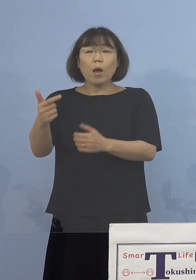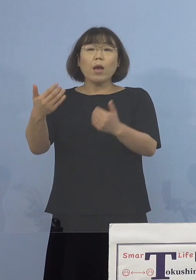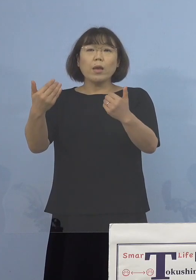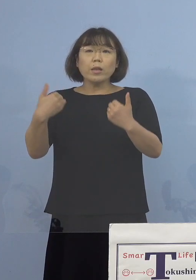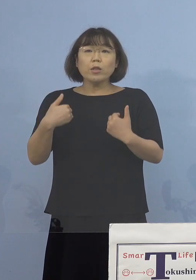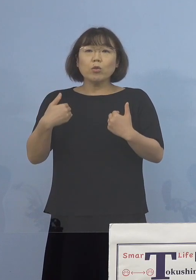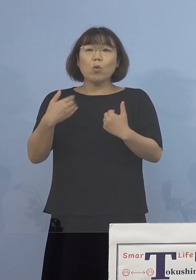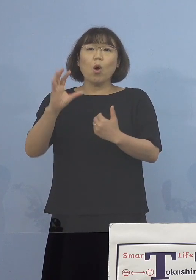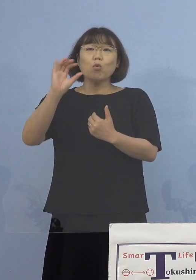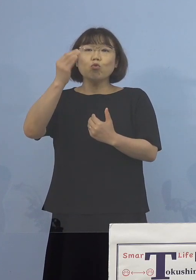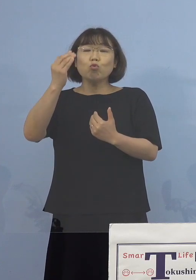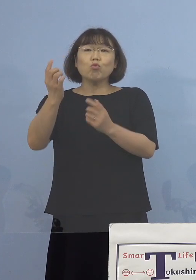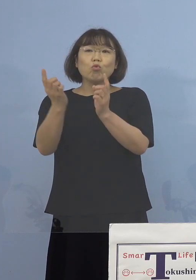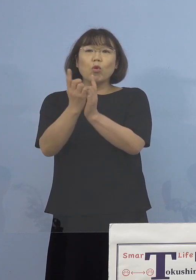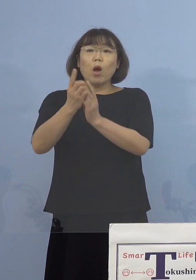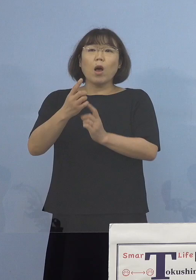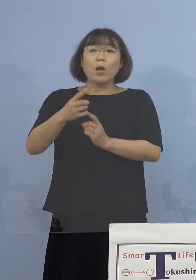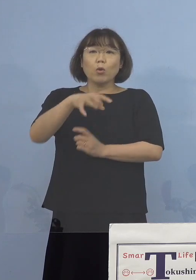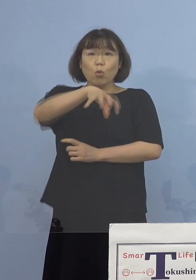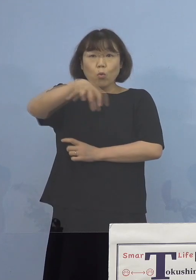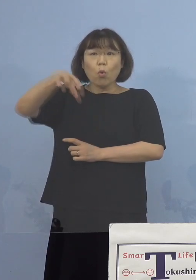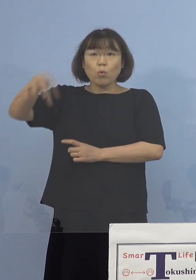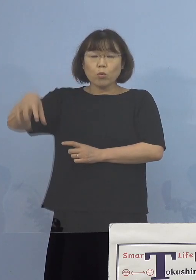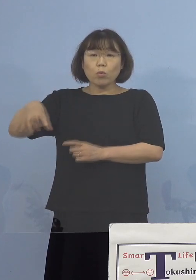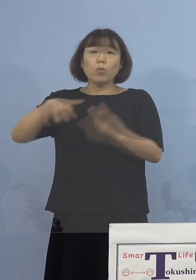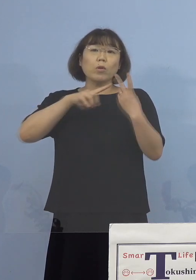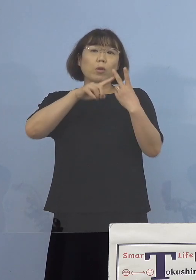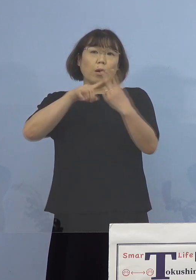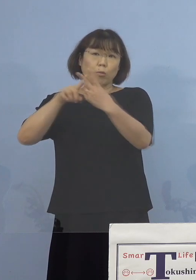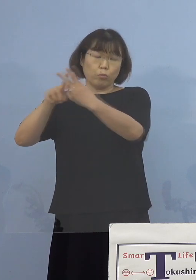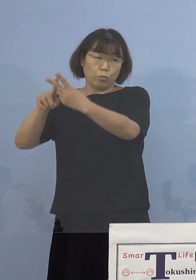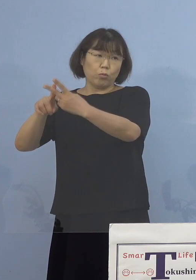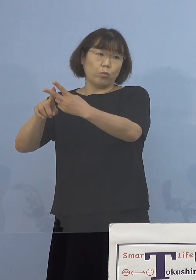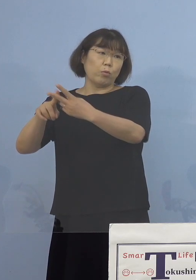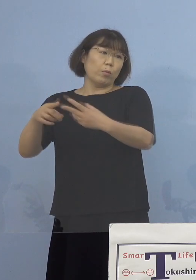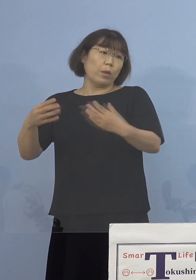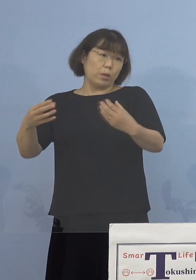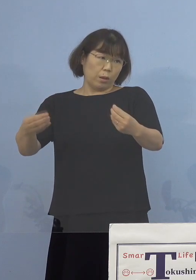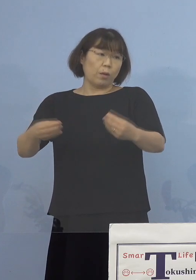ところには既に通知をしている という状況でございますので